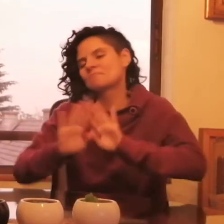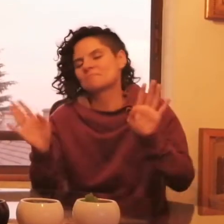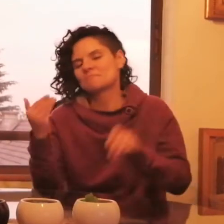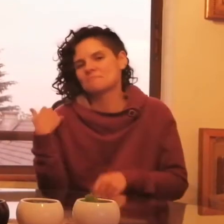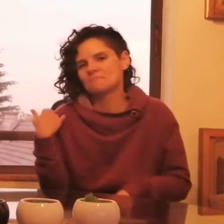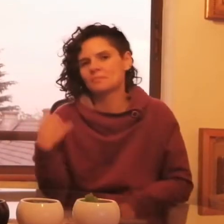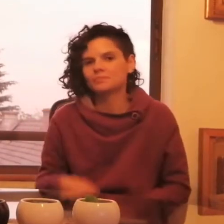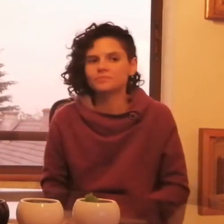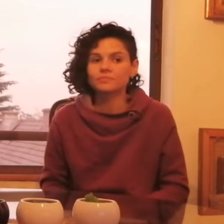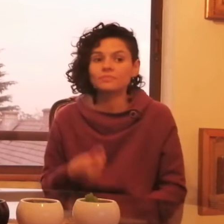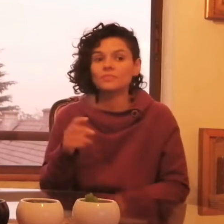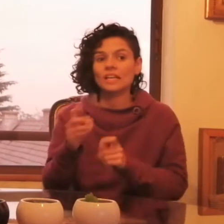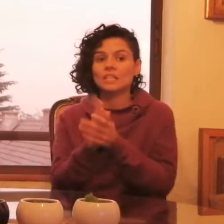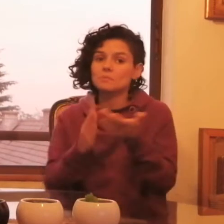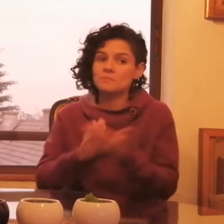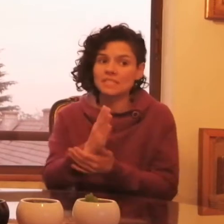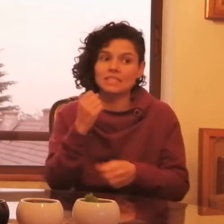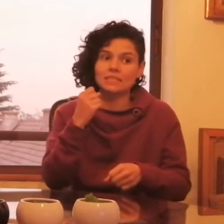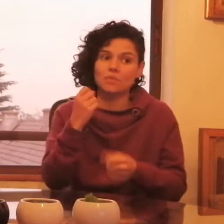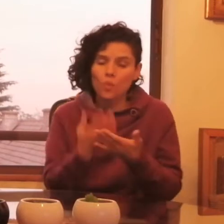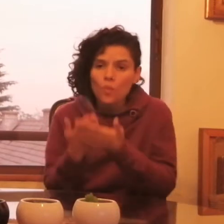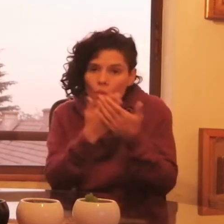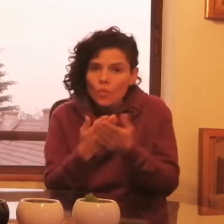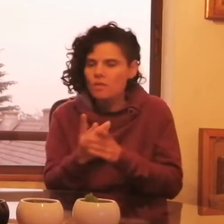al principio te fue bien, me imagino que después como dijiste anteriormente hay que estudiar